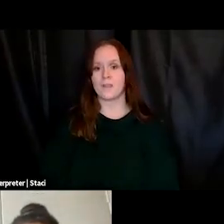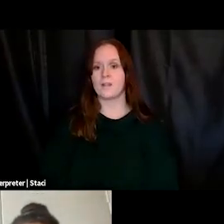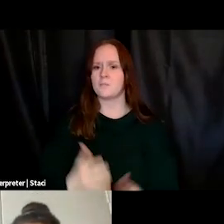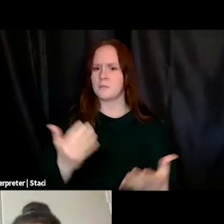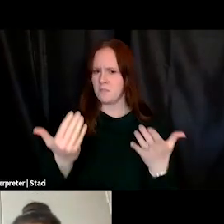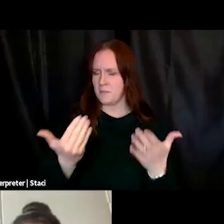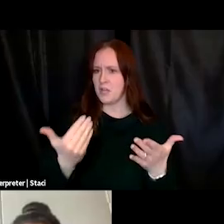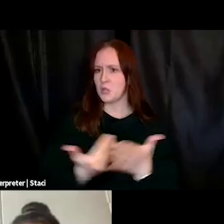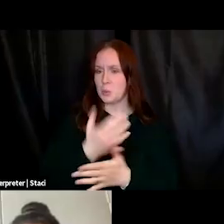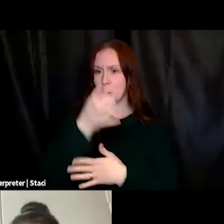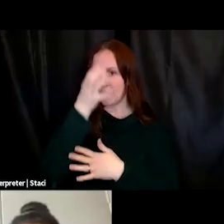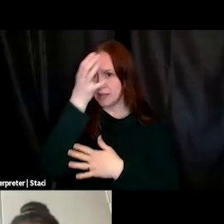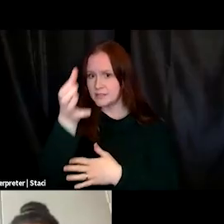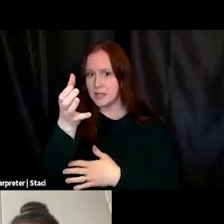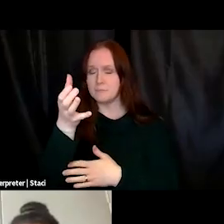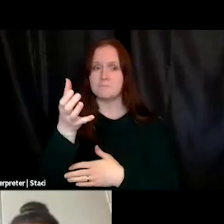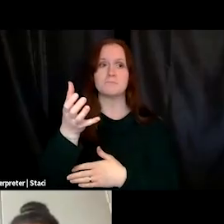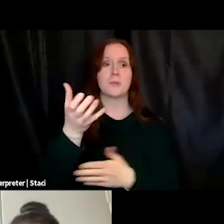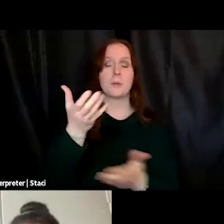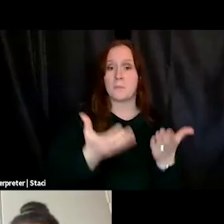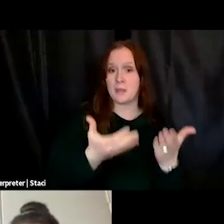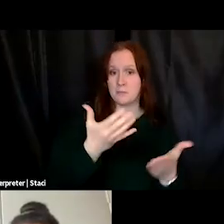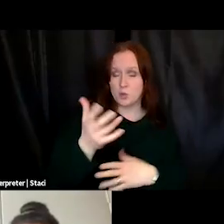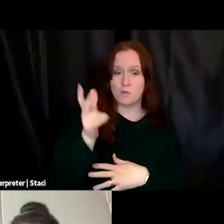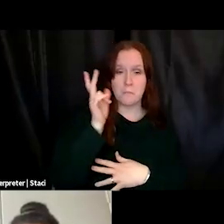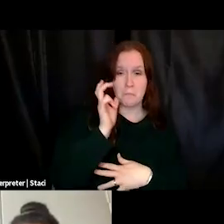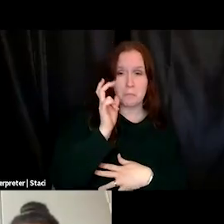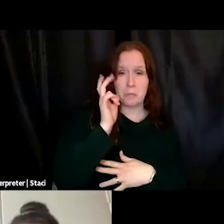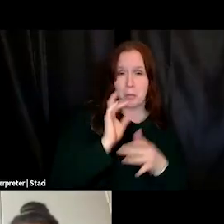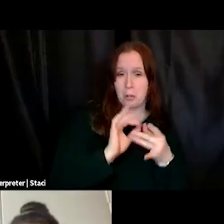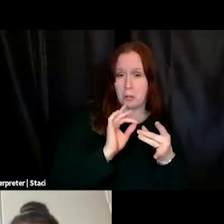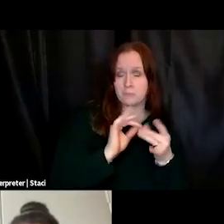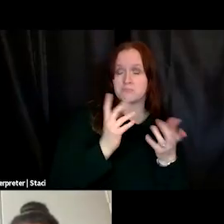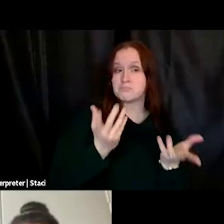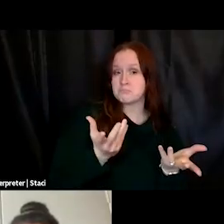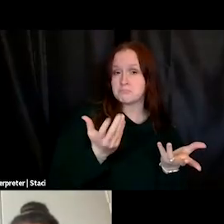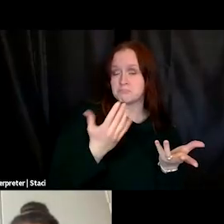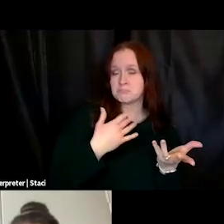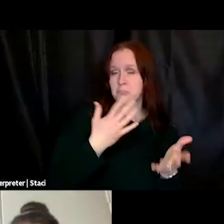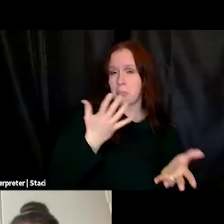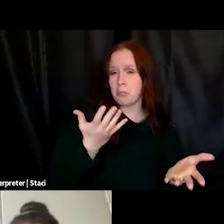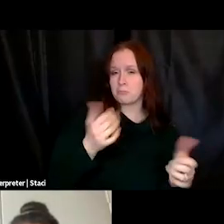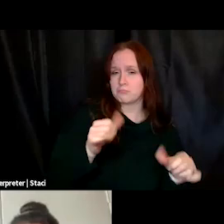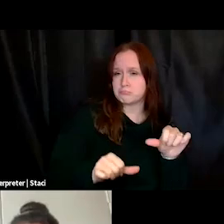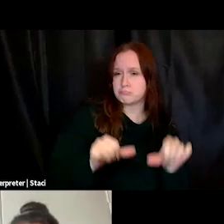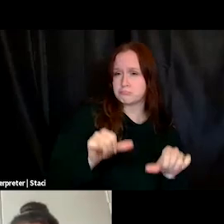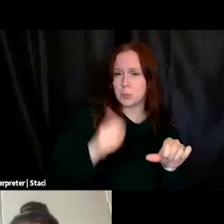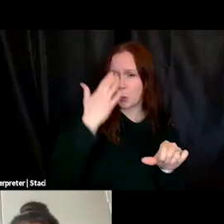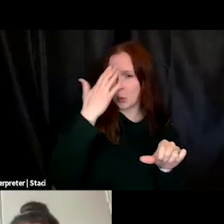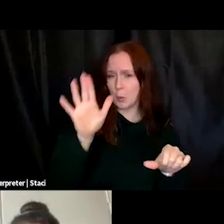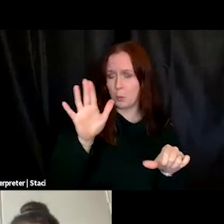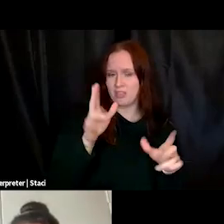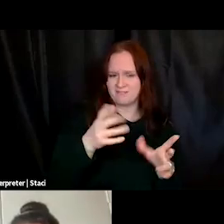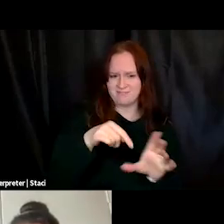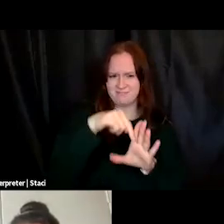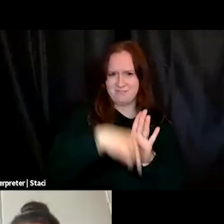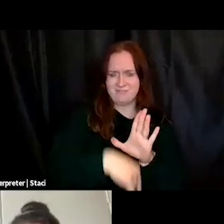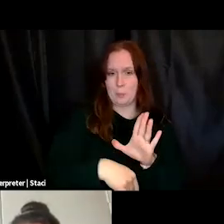en esta presentación no reflejan necesariamente las opiniones, puntos de vista o políticas de CMHS, SAMHSA o HHS.